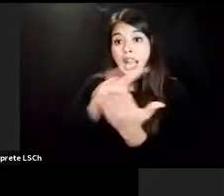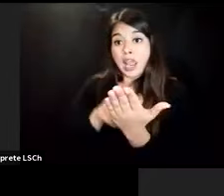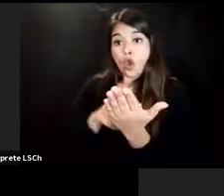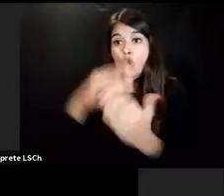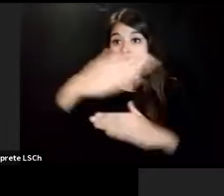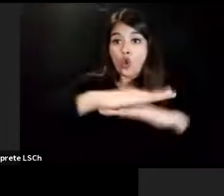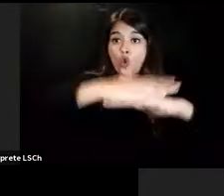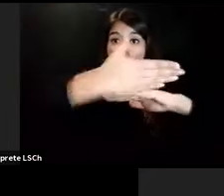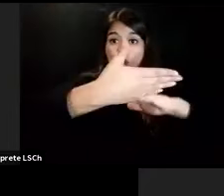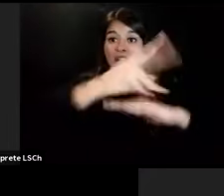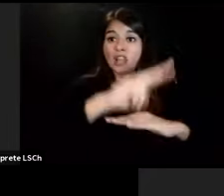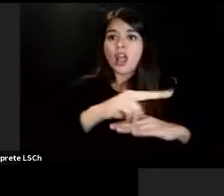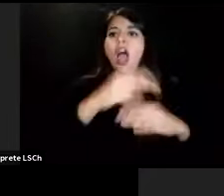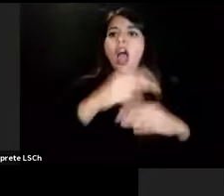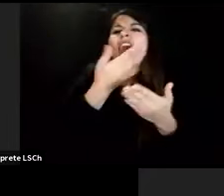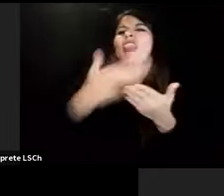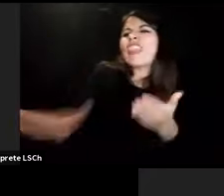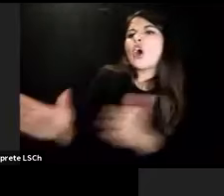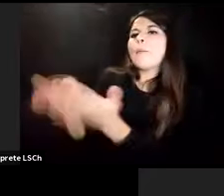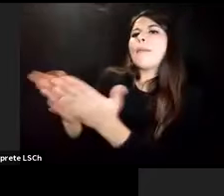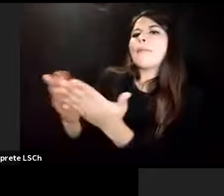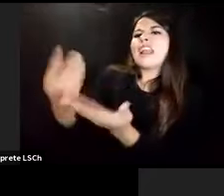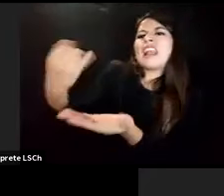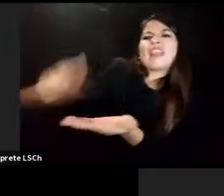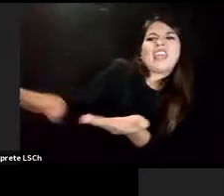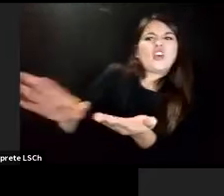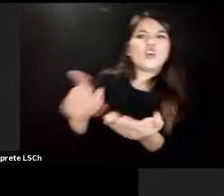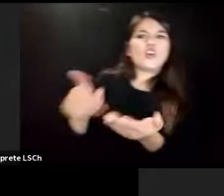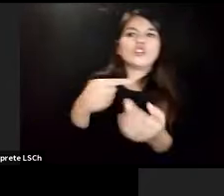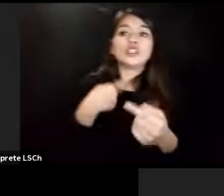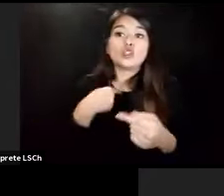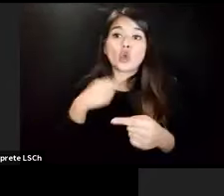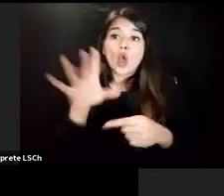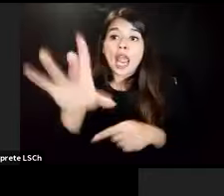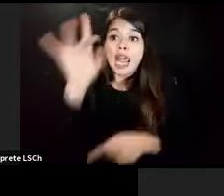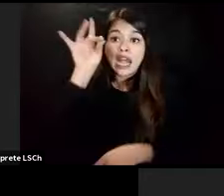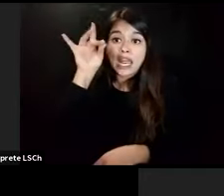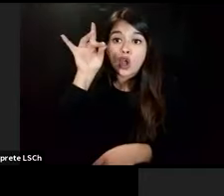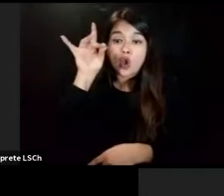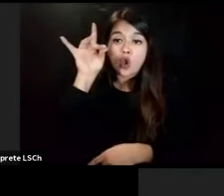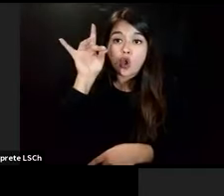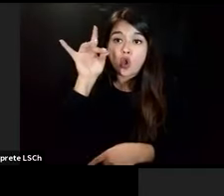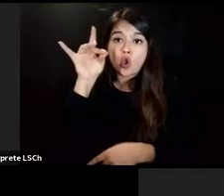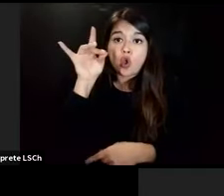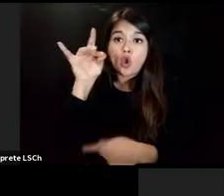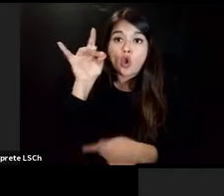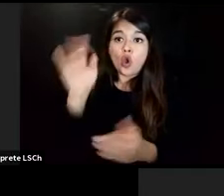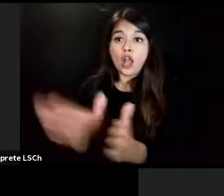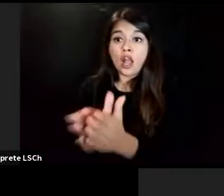a dejar de leer libros en papel. O si yo leo libros, audiolibros voy a